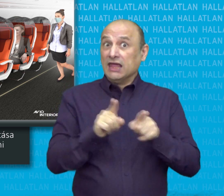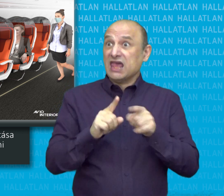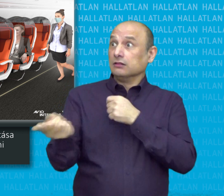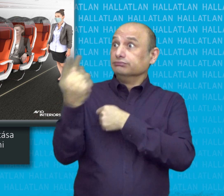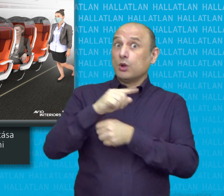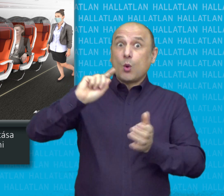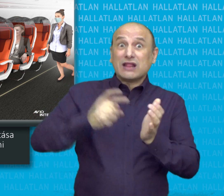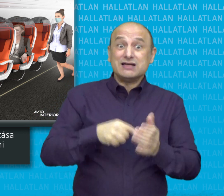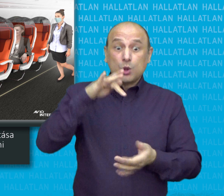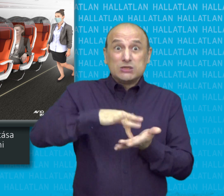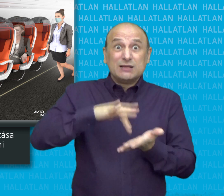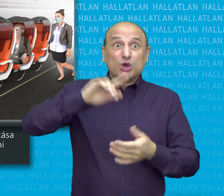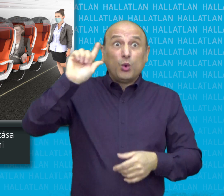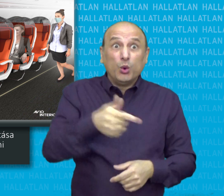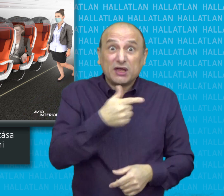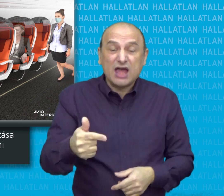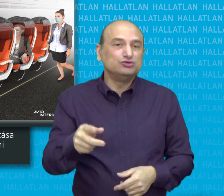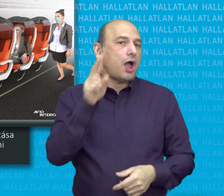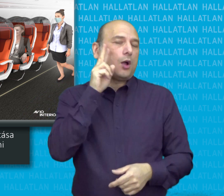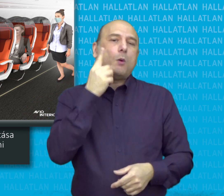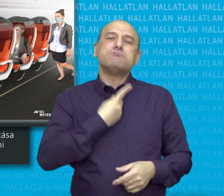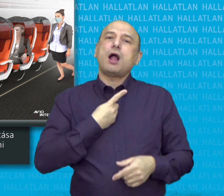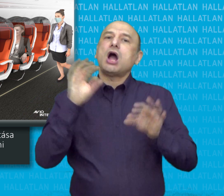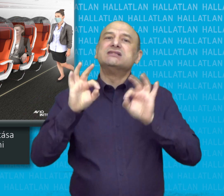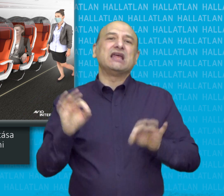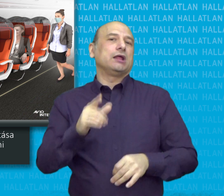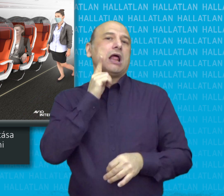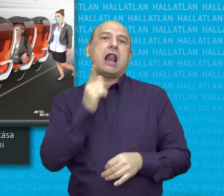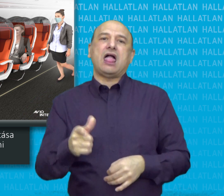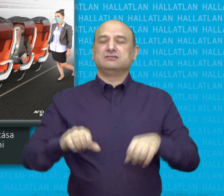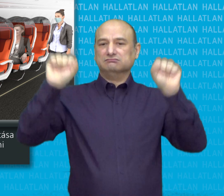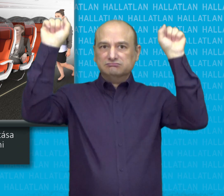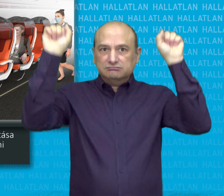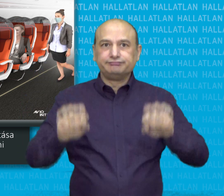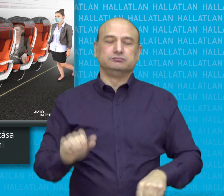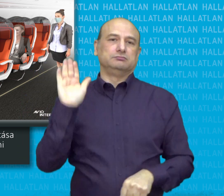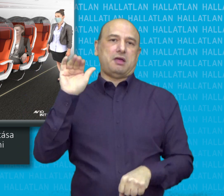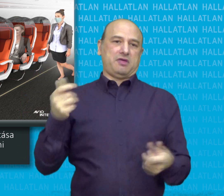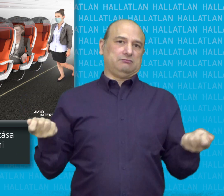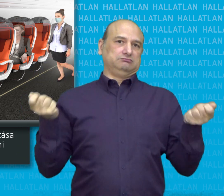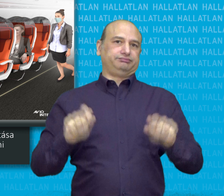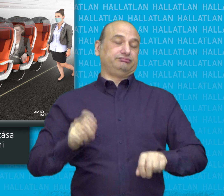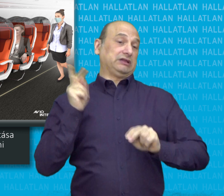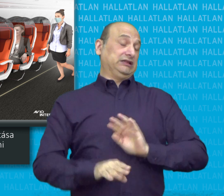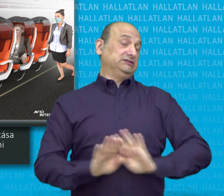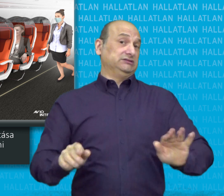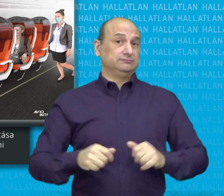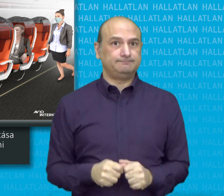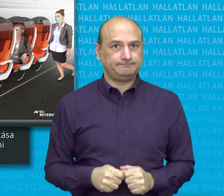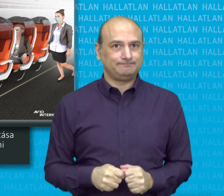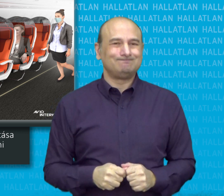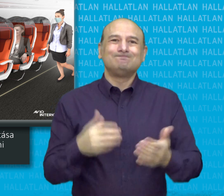hogy amennyiben ezt kötelező jellegűvé teszik, akkor egész biztosan lehúzzák a rolót.